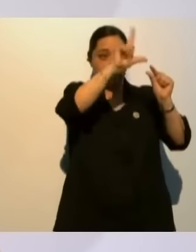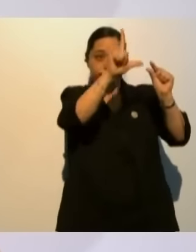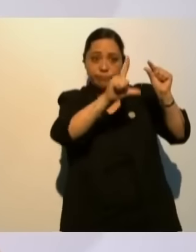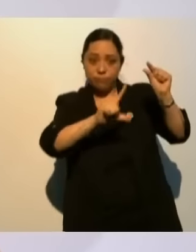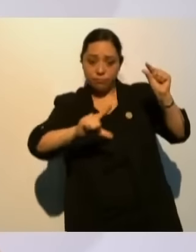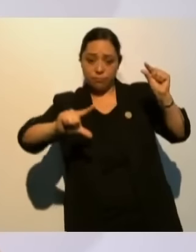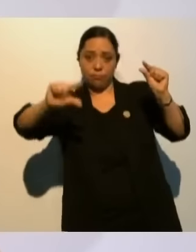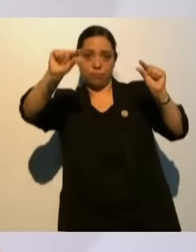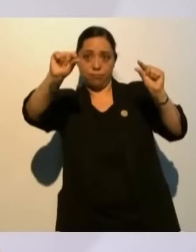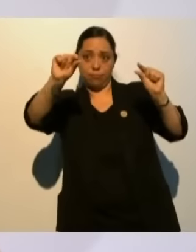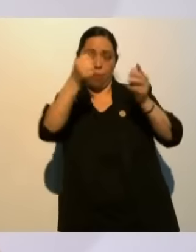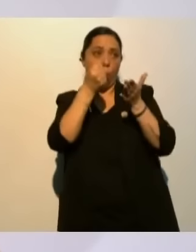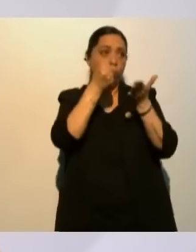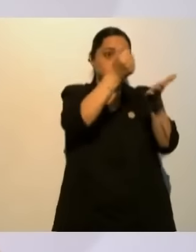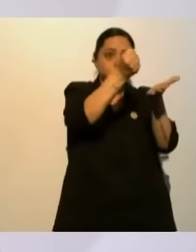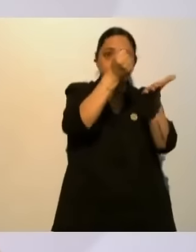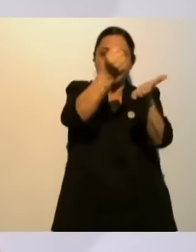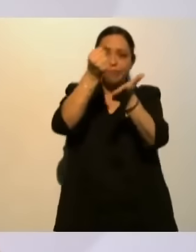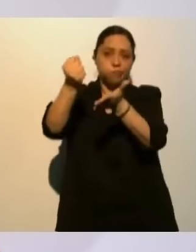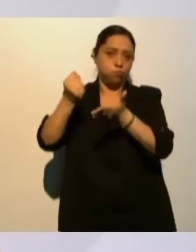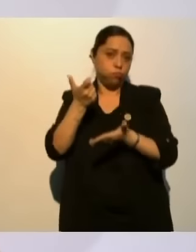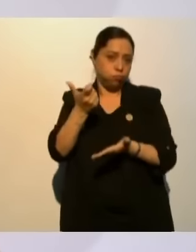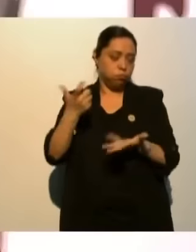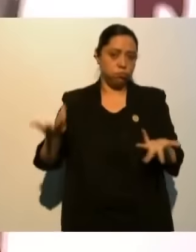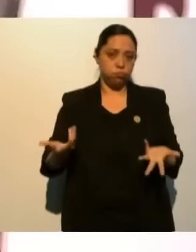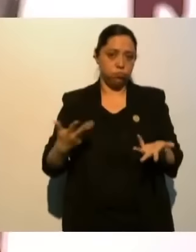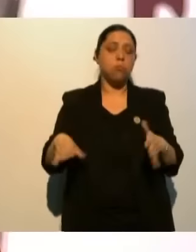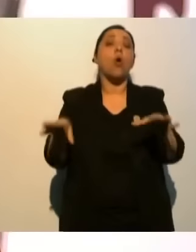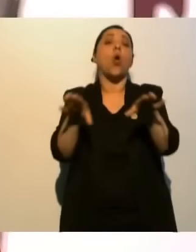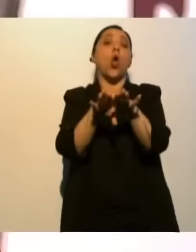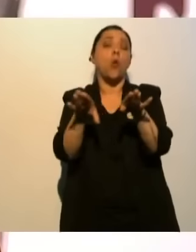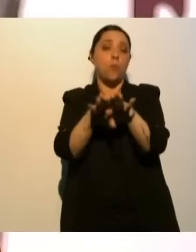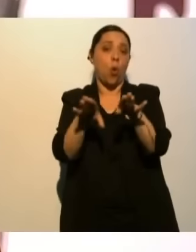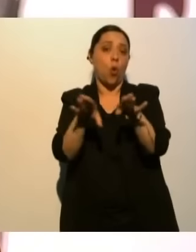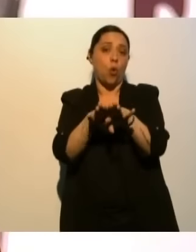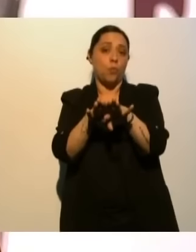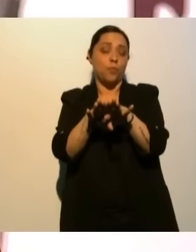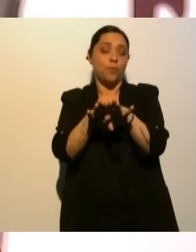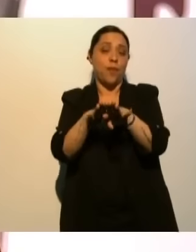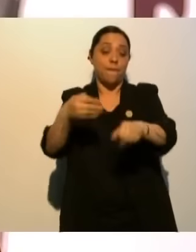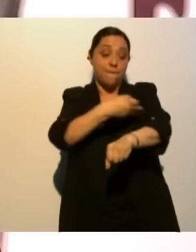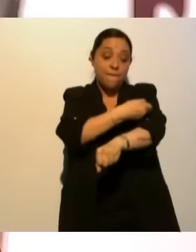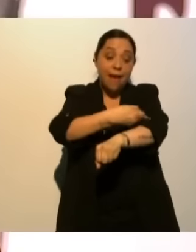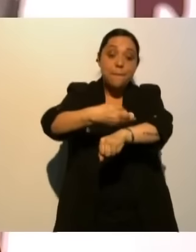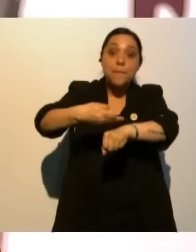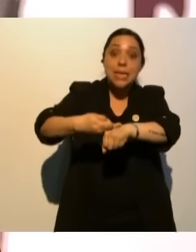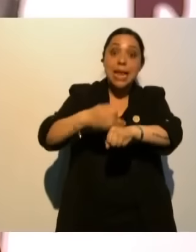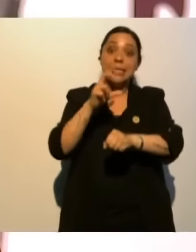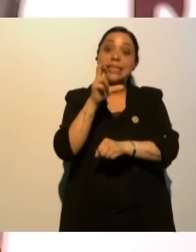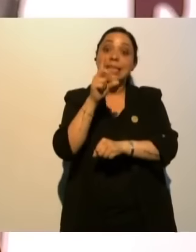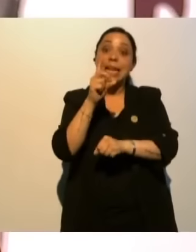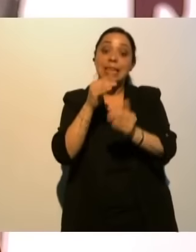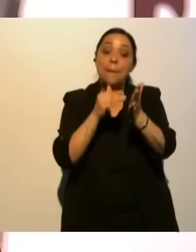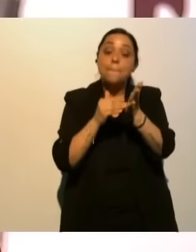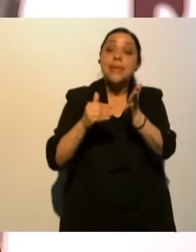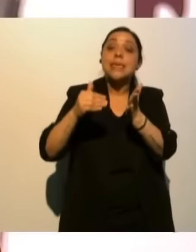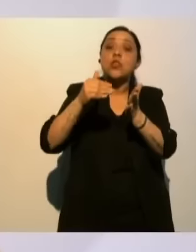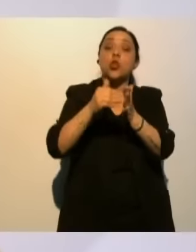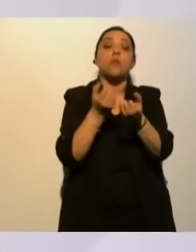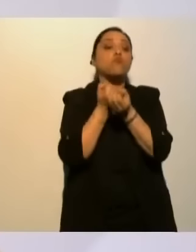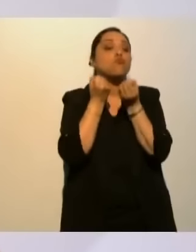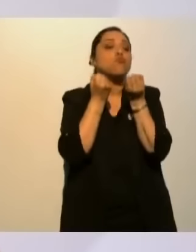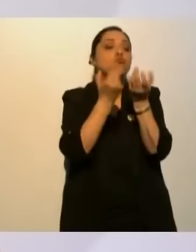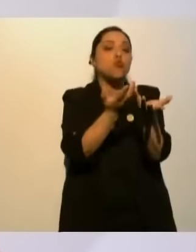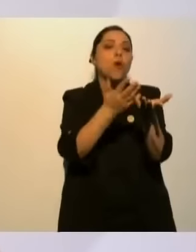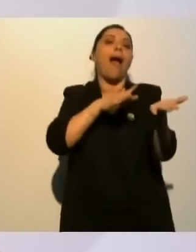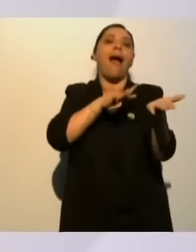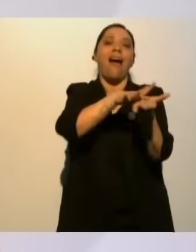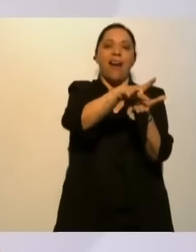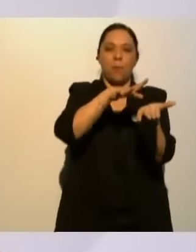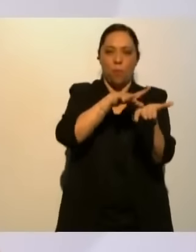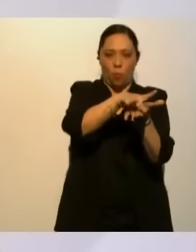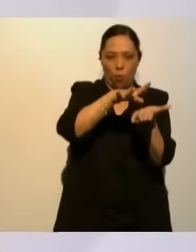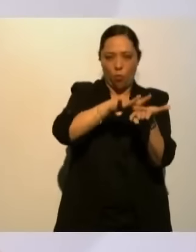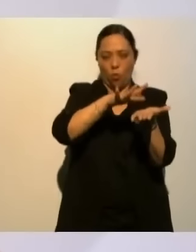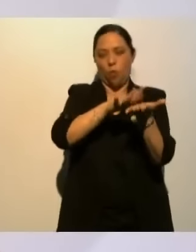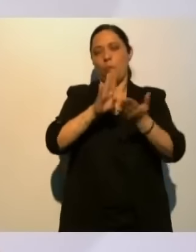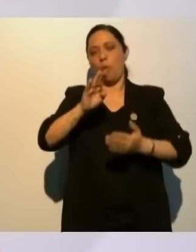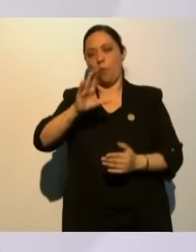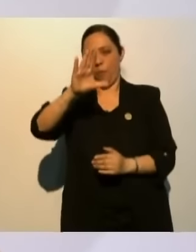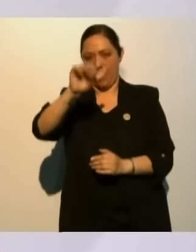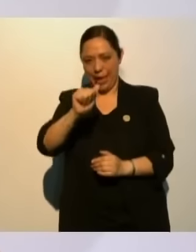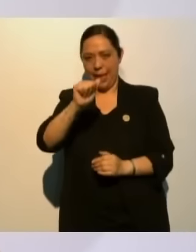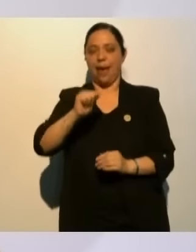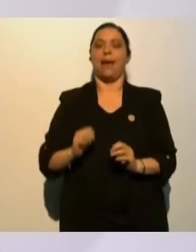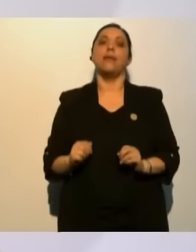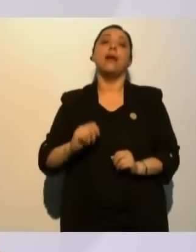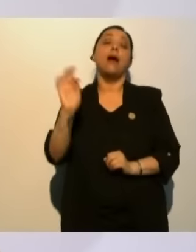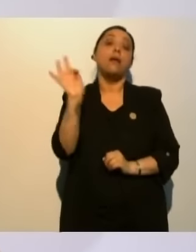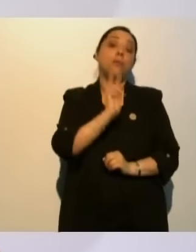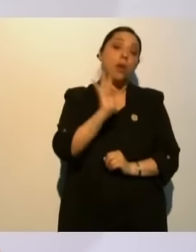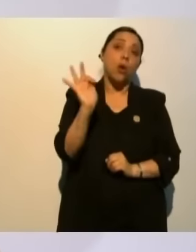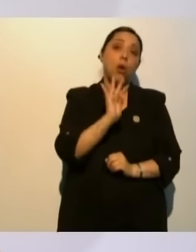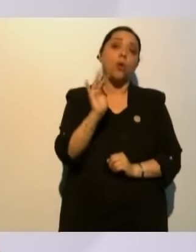cómo lo hacemos 30 millones de familias reciben un apoyo reciben o un apoyo para la pensión de